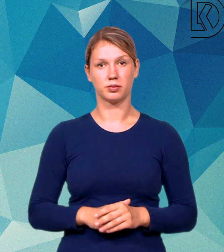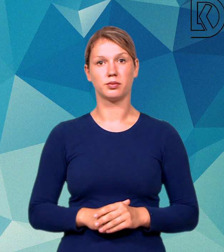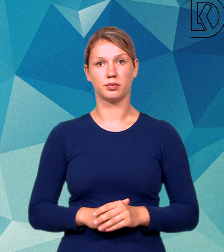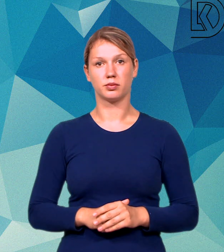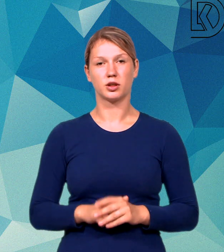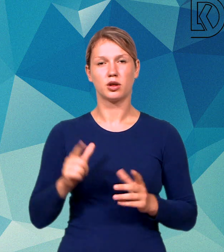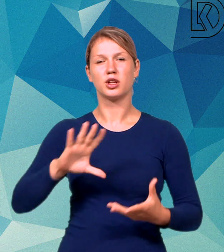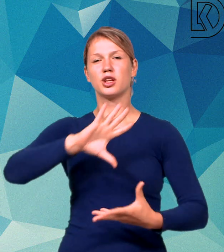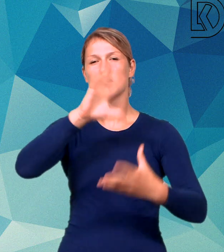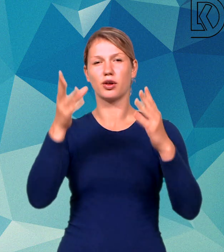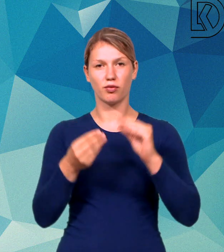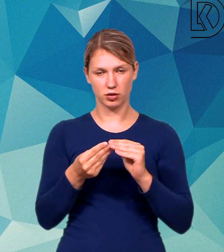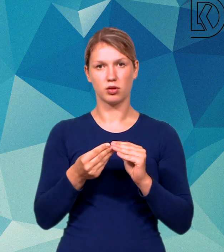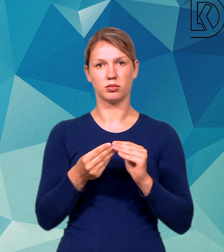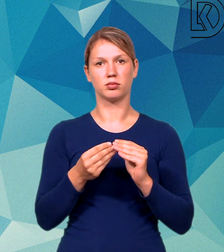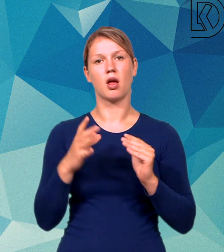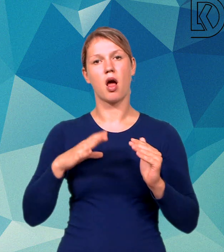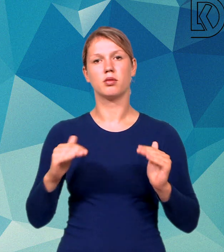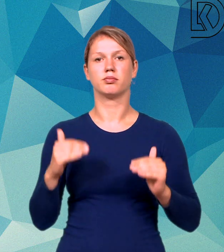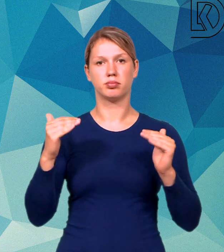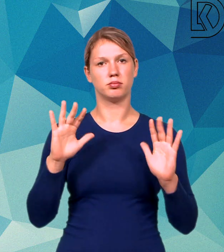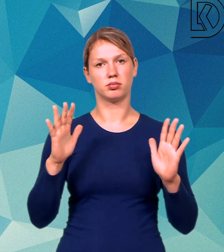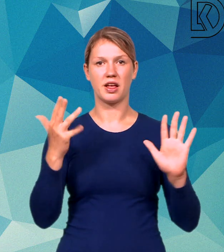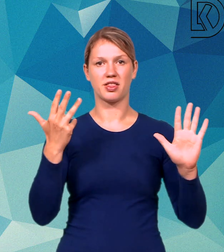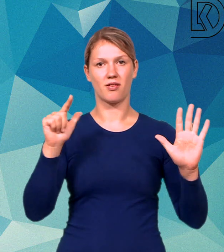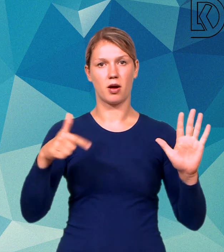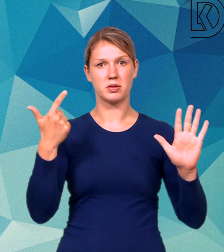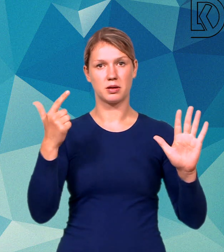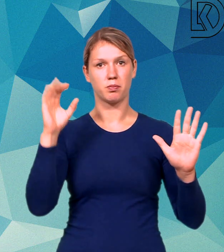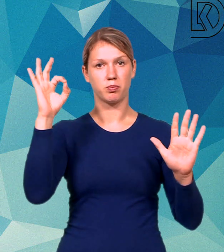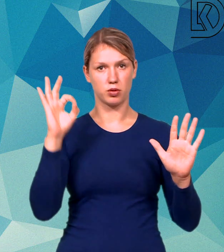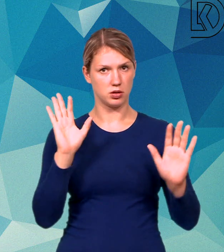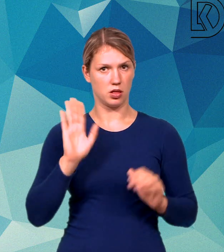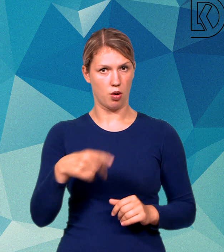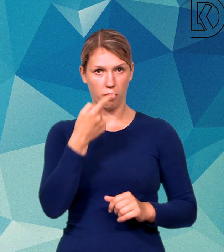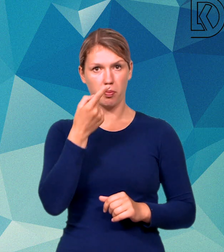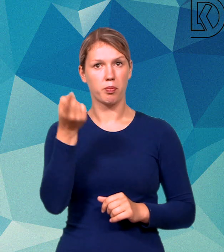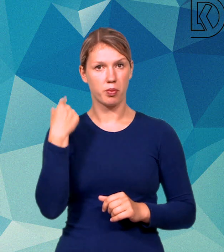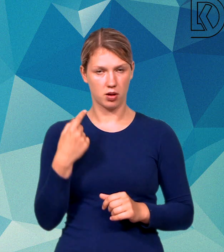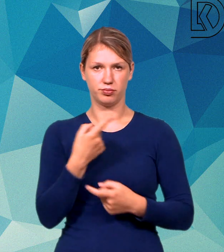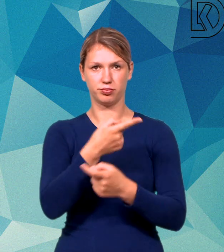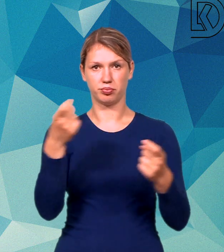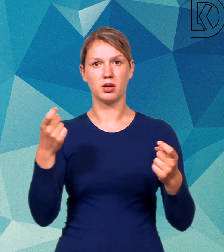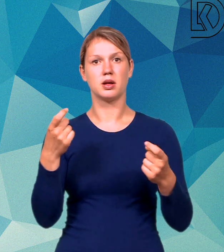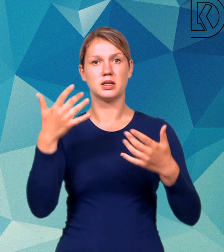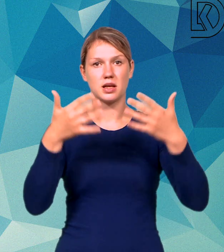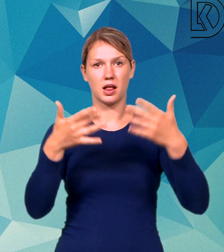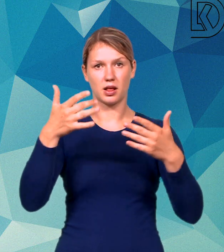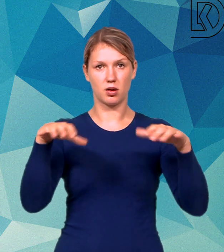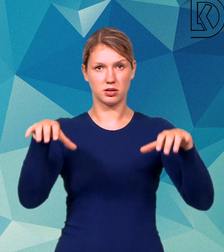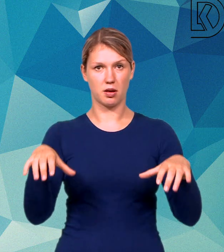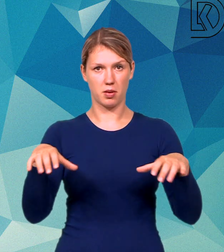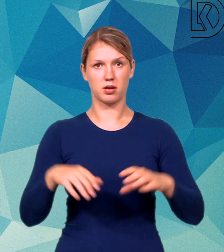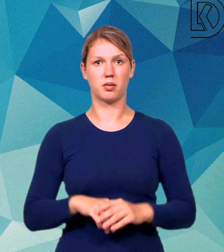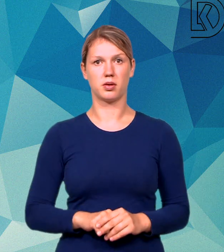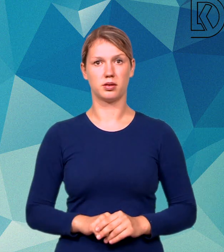Iš viso atlyginimai nuo pernai metų padidėjo apie 9,7 proc., skelbia Statistikos departamentas.